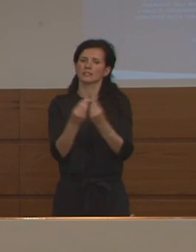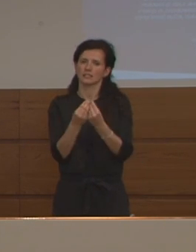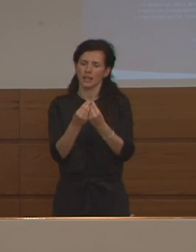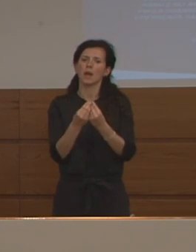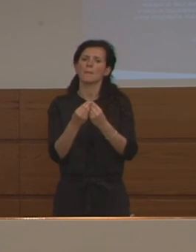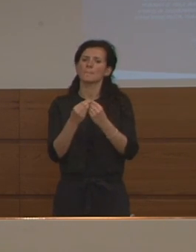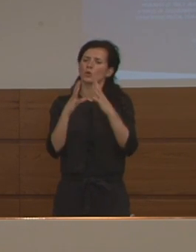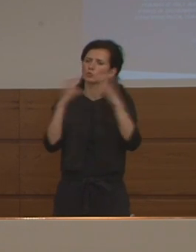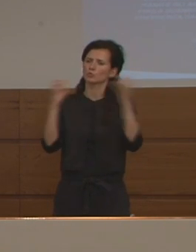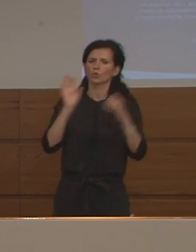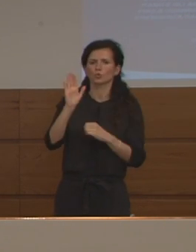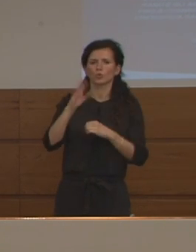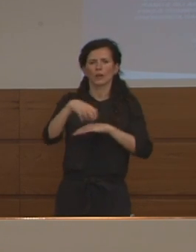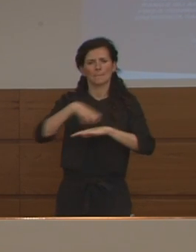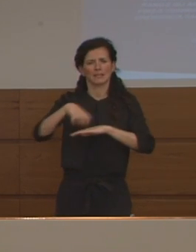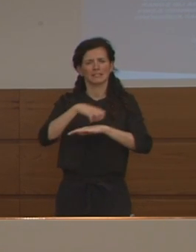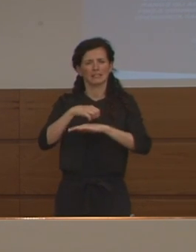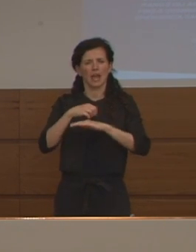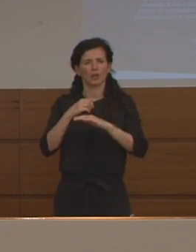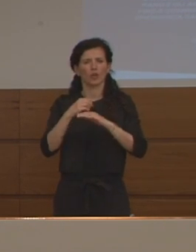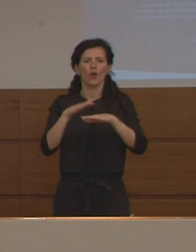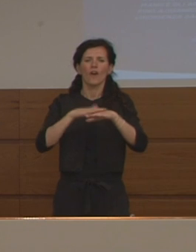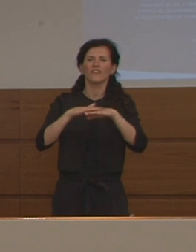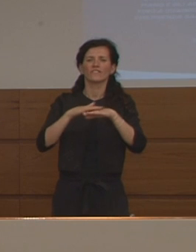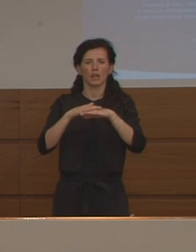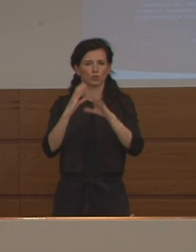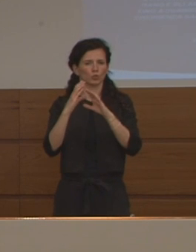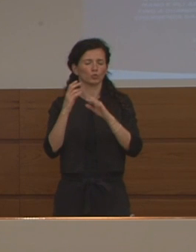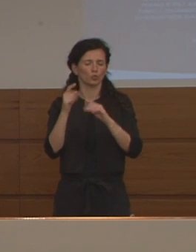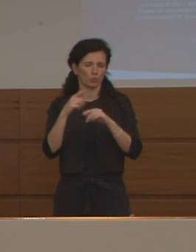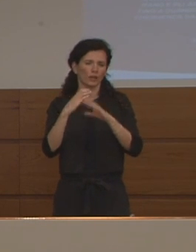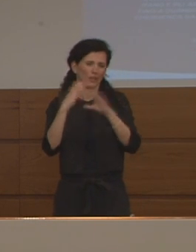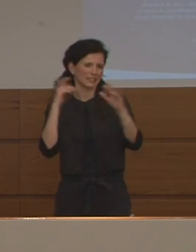Ministero delle Infrastrutture e dei Trasporti, che voglio ringraziare per il